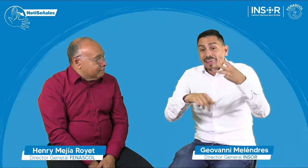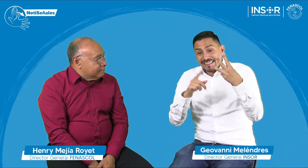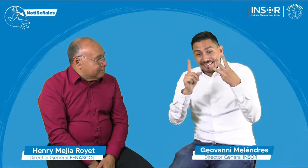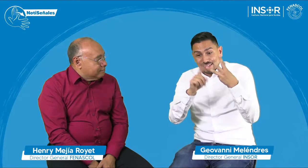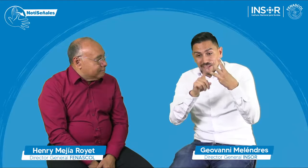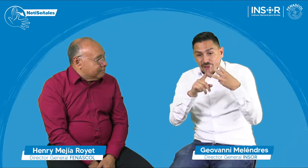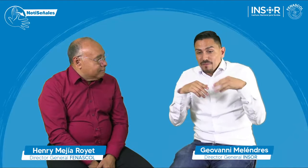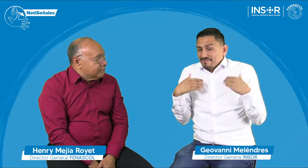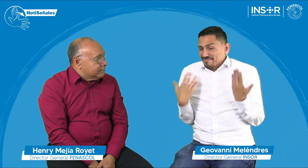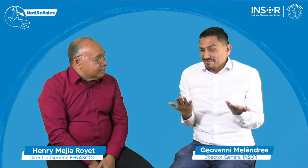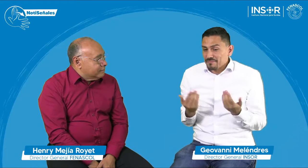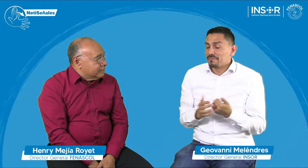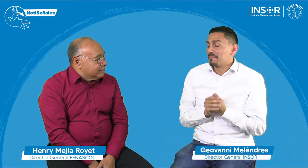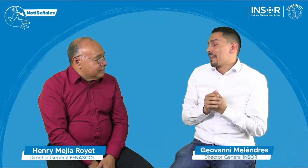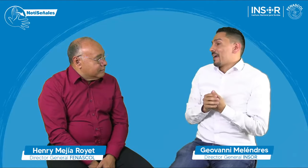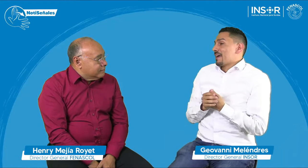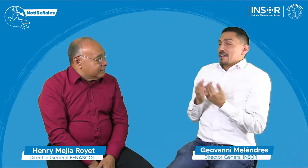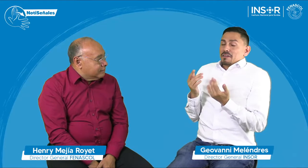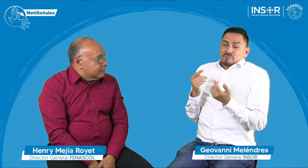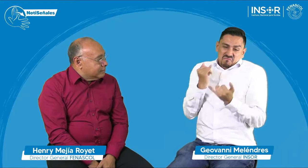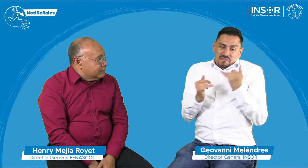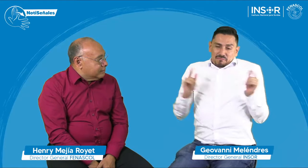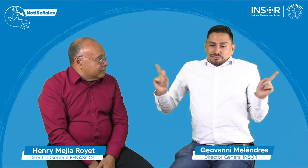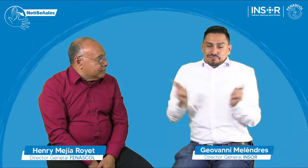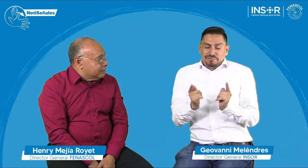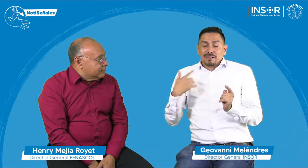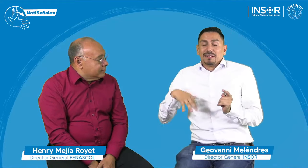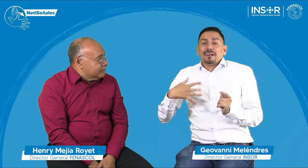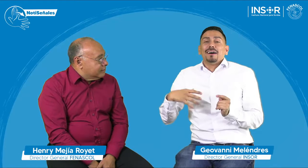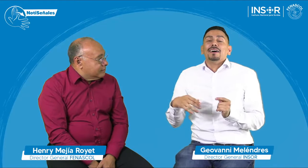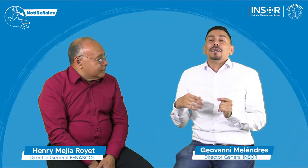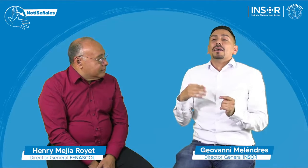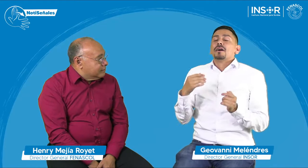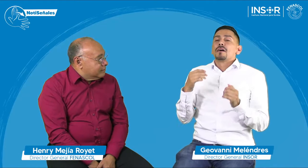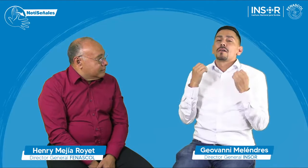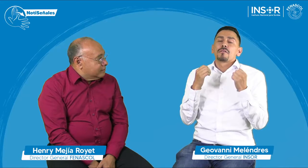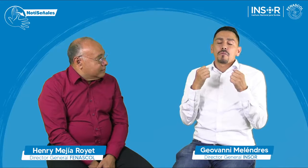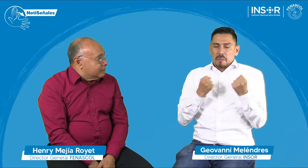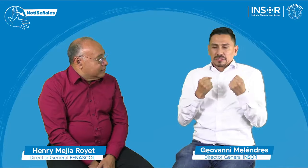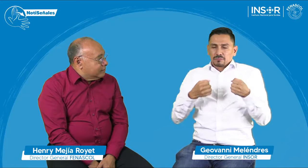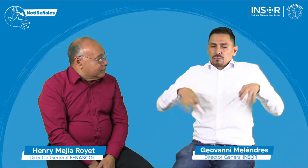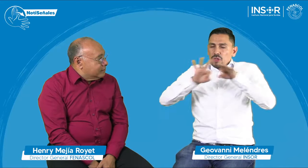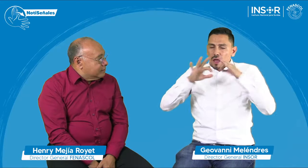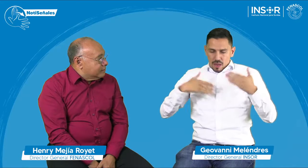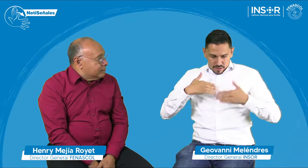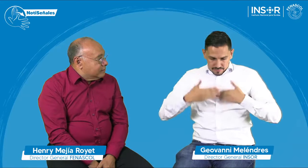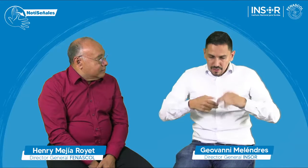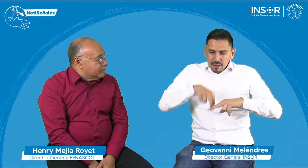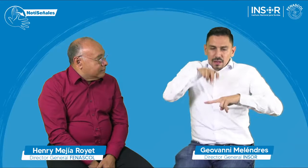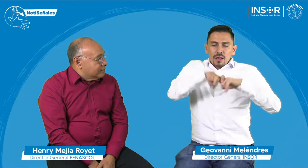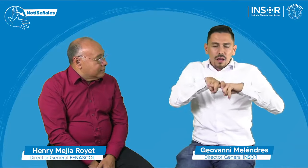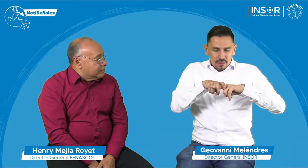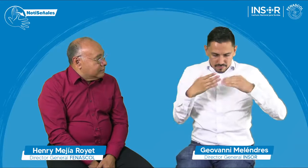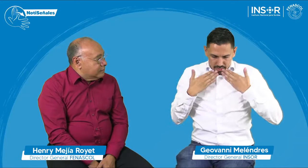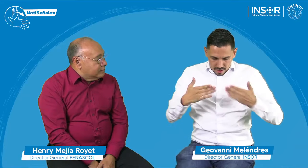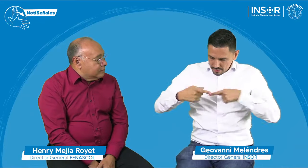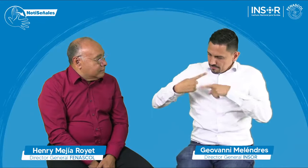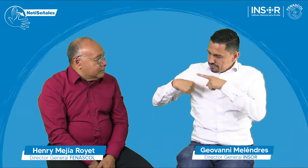elegirme como director. Un especial agradecimiento para ellos. Y tercero y por último